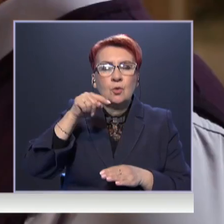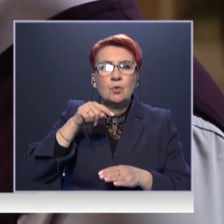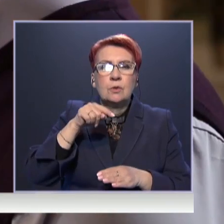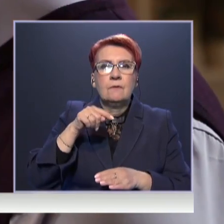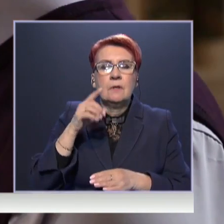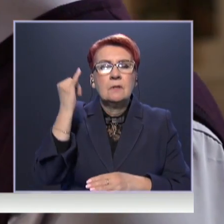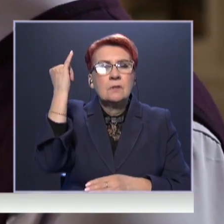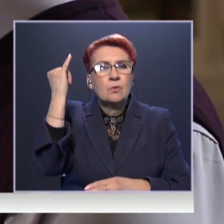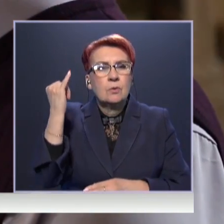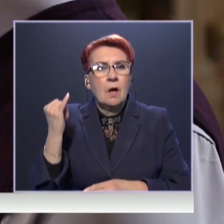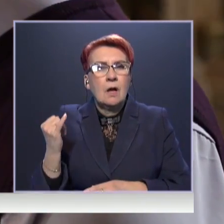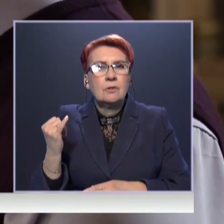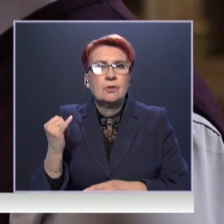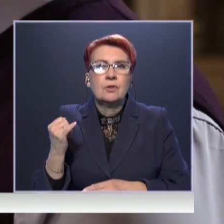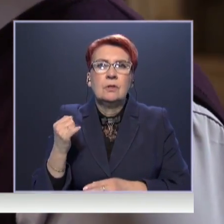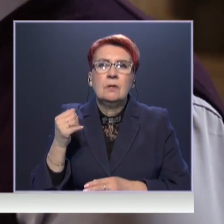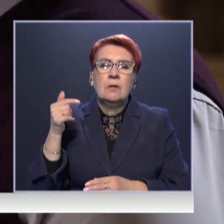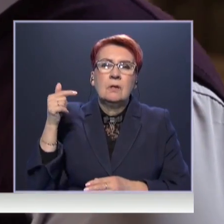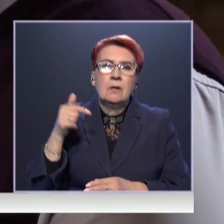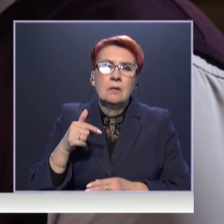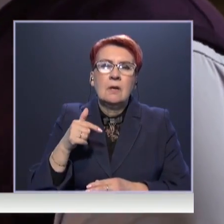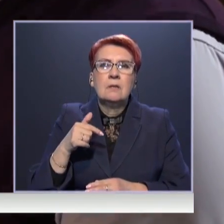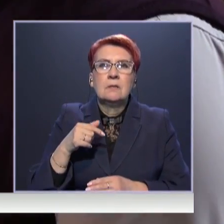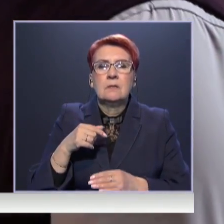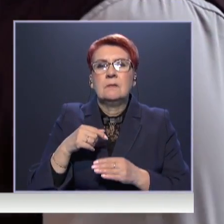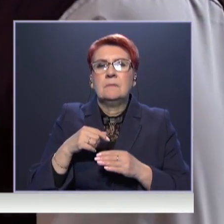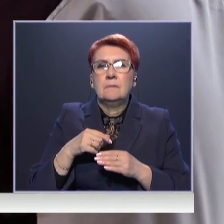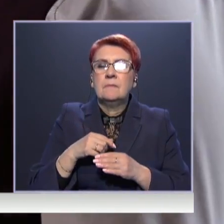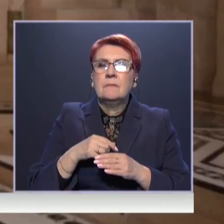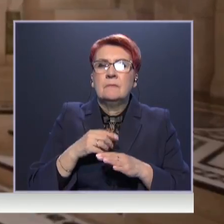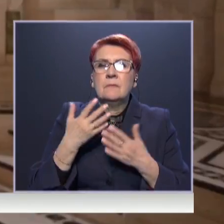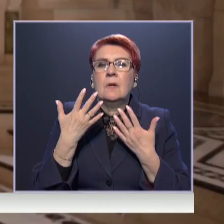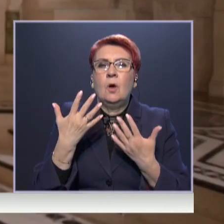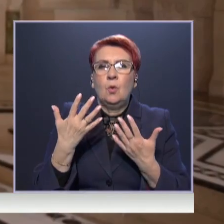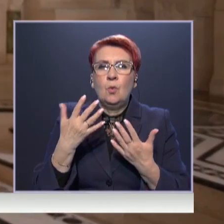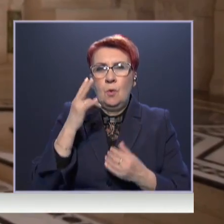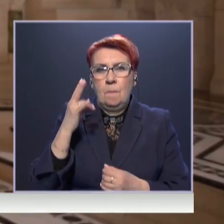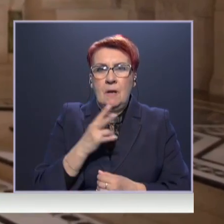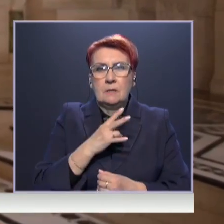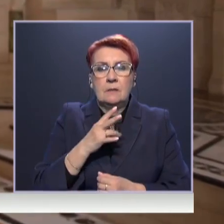огрубевшую покрытую ссадинами архипастырскую руку я вспоминал